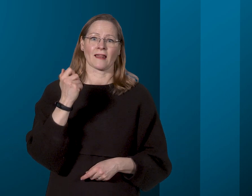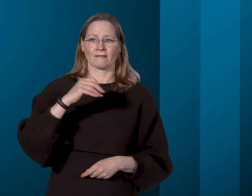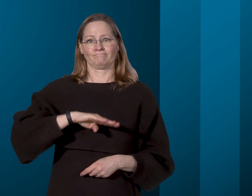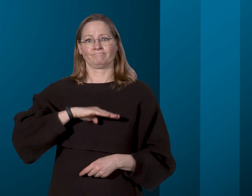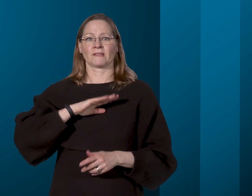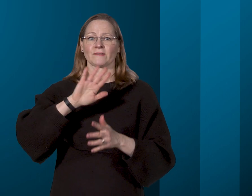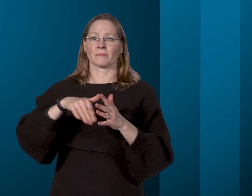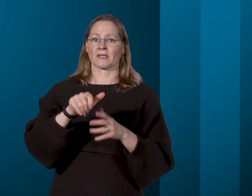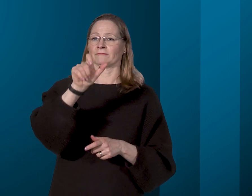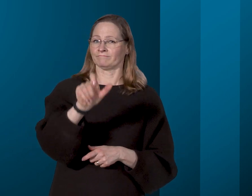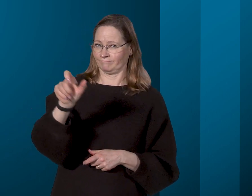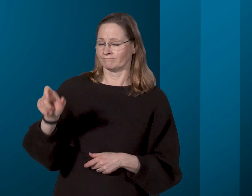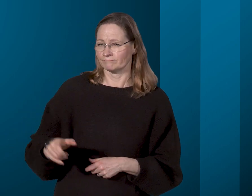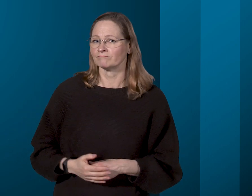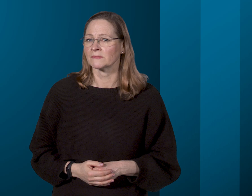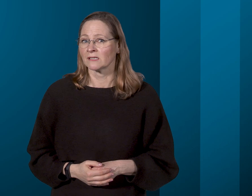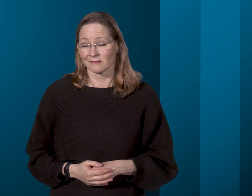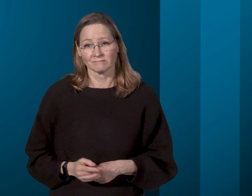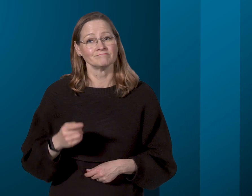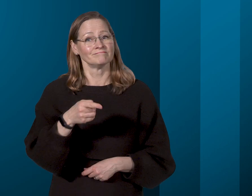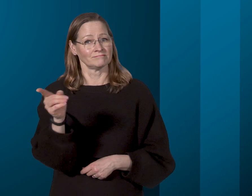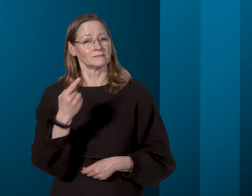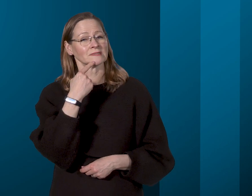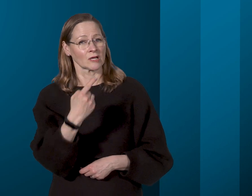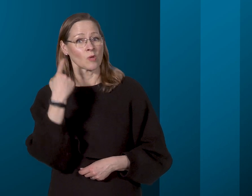eläkeikäistä viittomakielistä henkilöä, joiden mukaan yksinäisyyttä voi kokea -